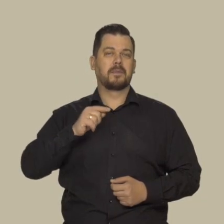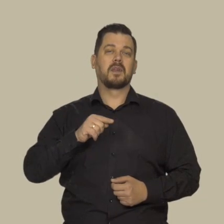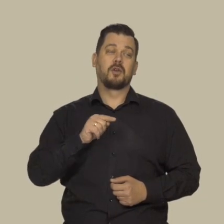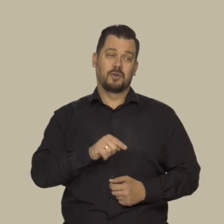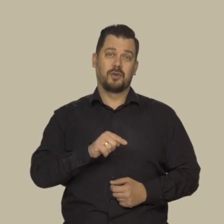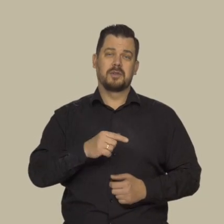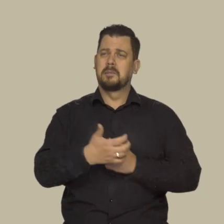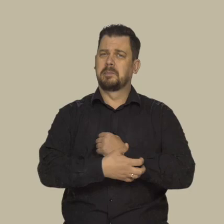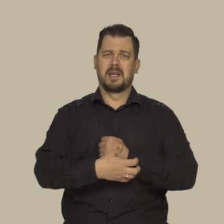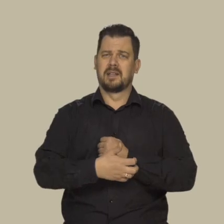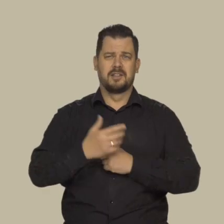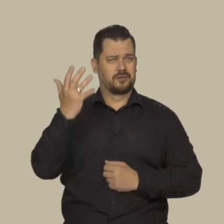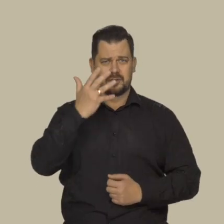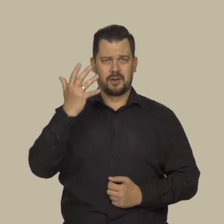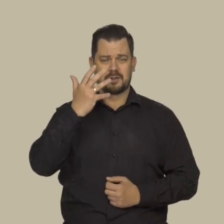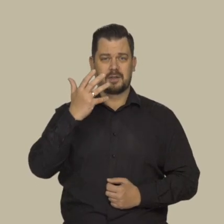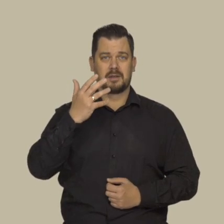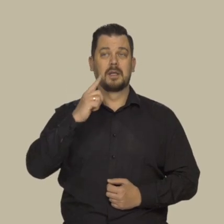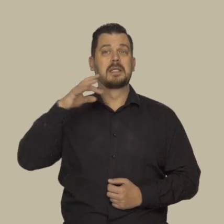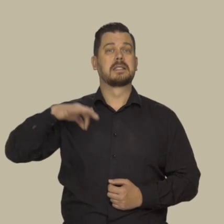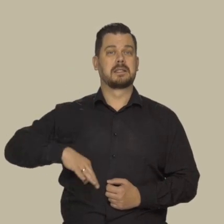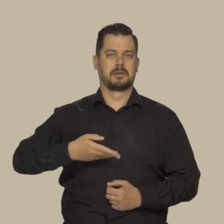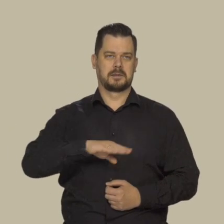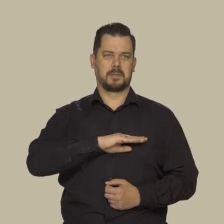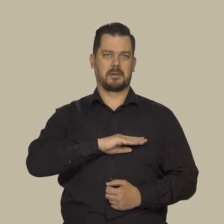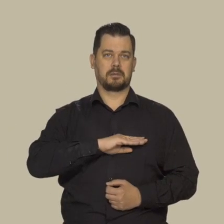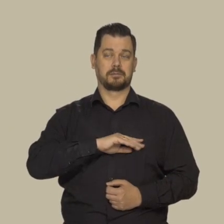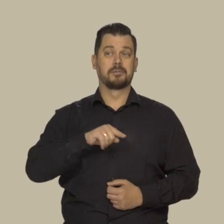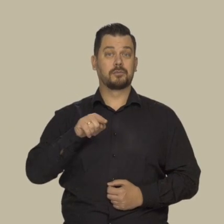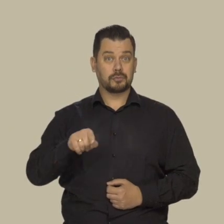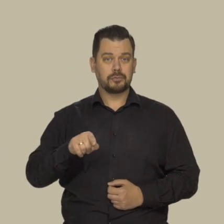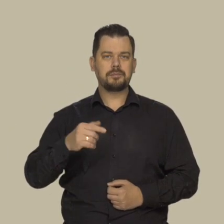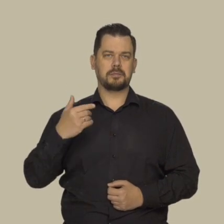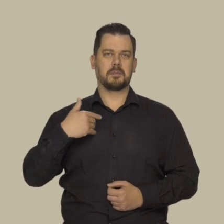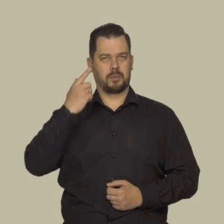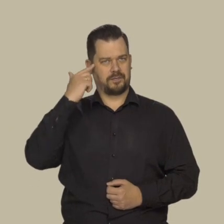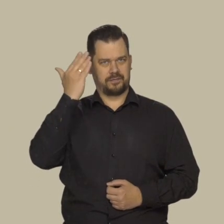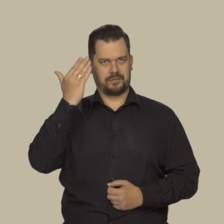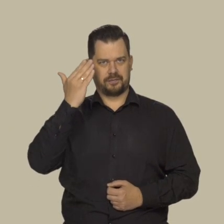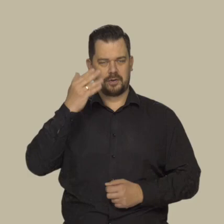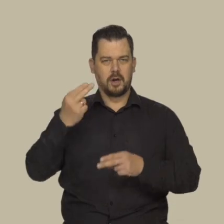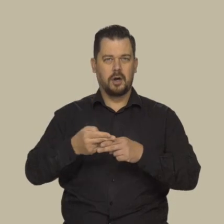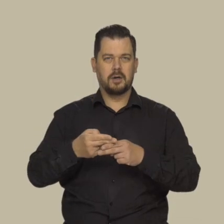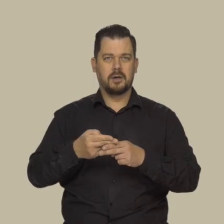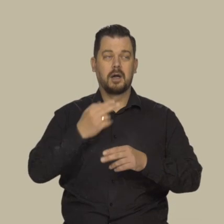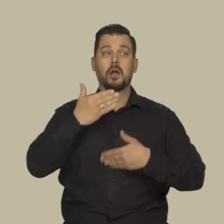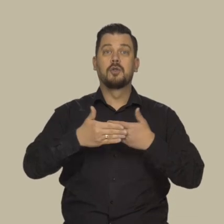Tak. Jest, biedna, szalona. Zmarł jej synek. Przez to, biedactwo, odeszła od zmysłów.